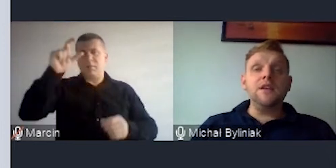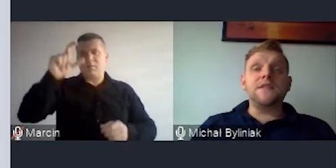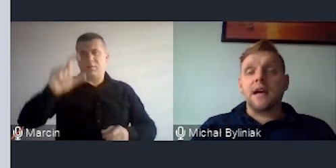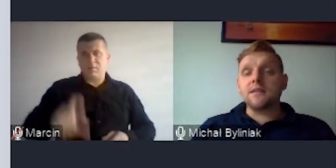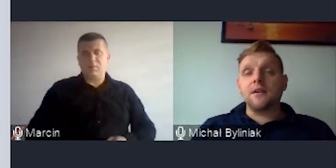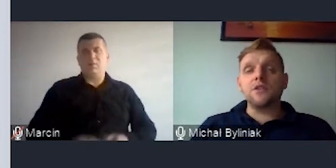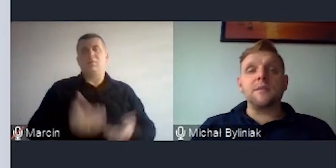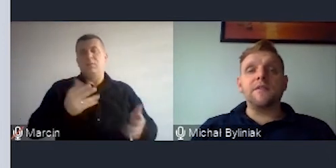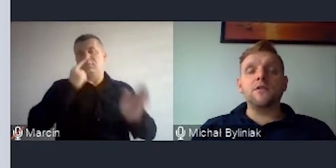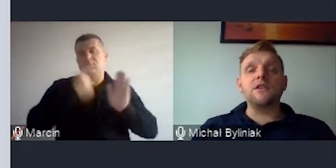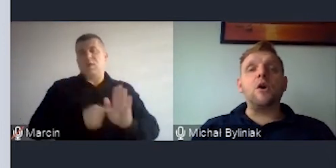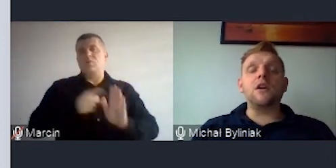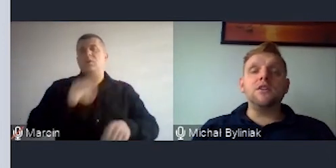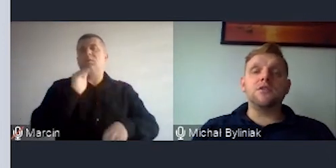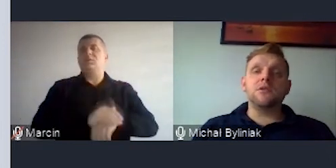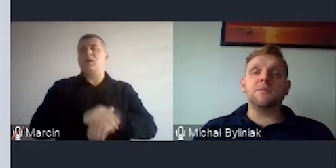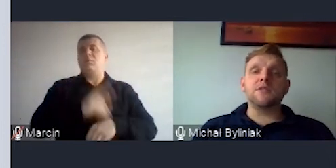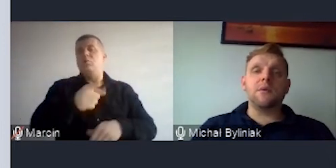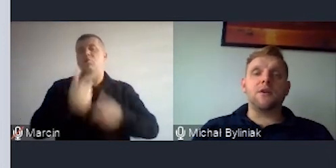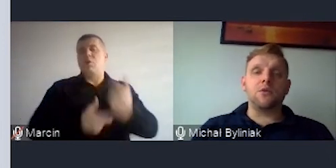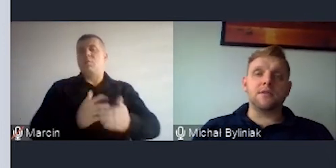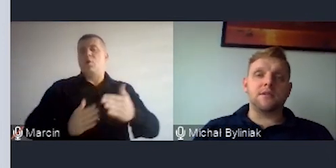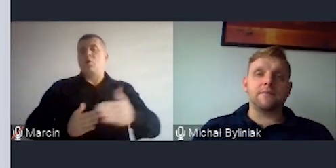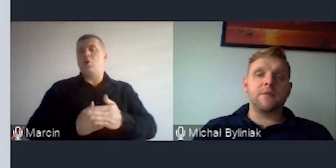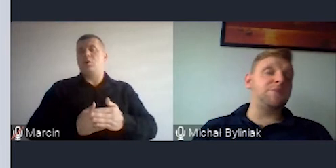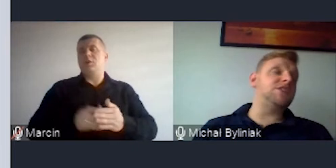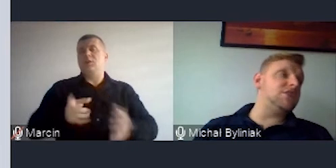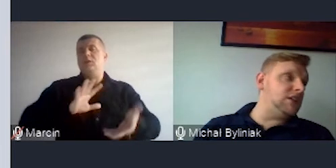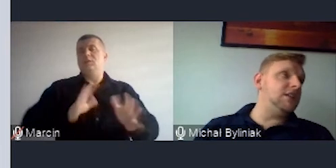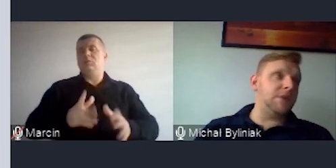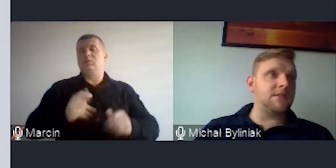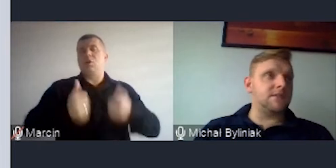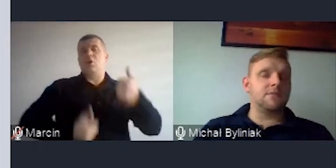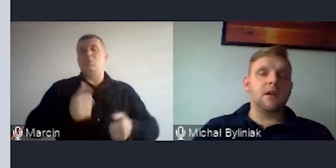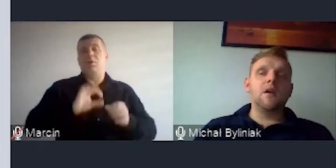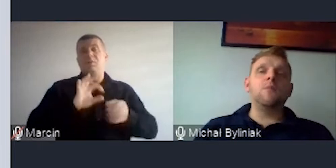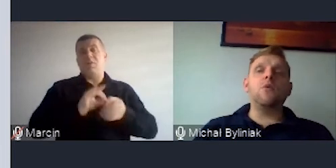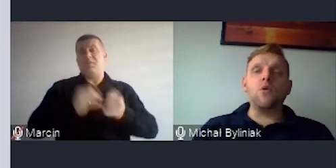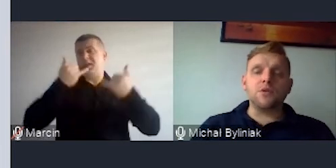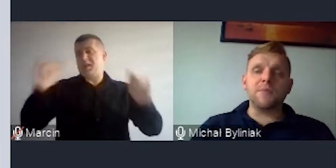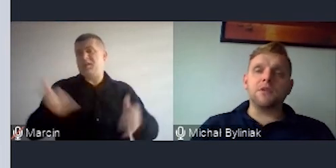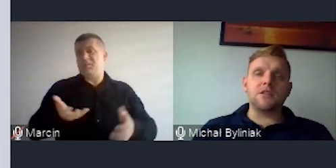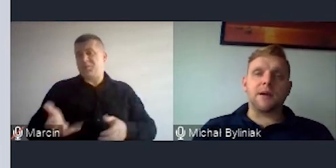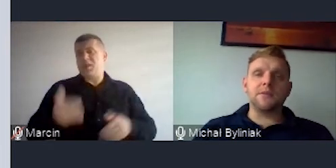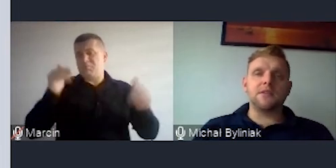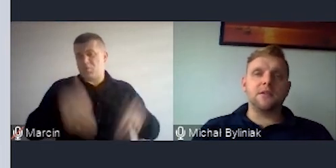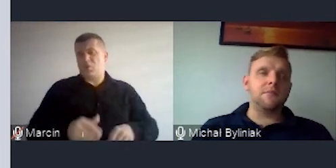i wskazał, że zamawiający ograniczył tym sposobem konkurencję, bo przecież inny piec mógł spełnia te parametry